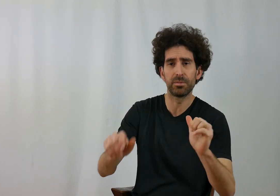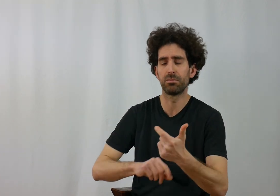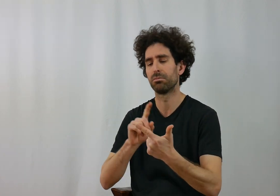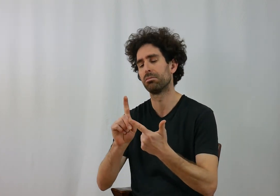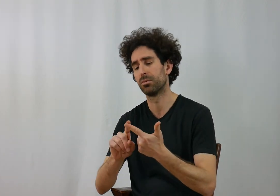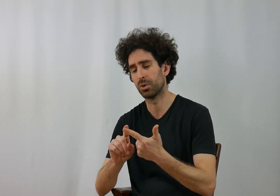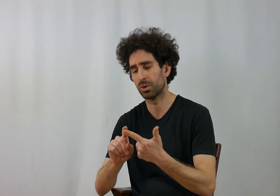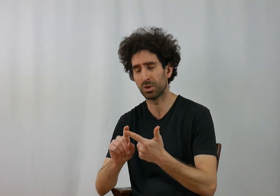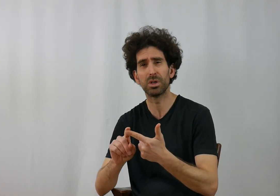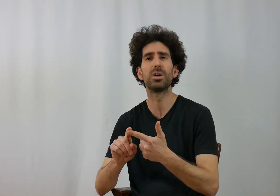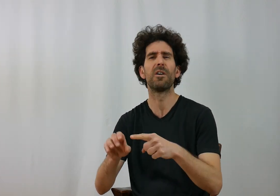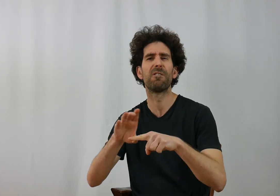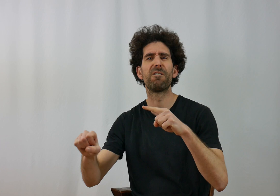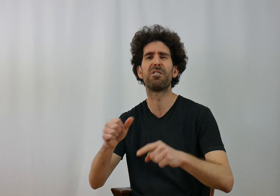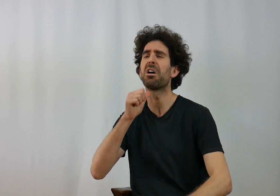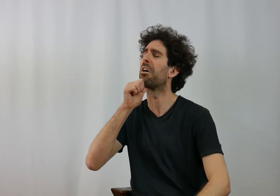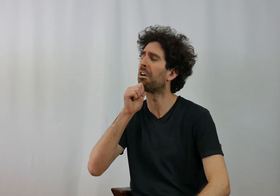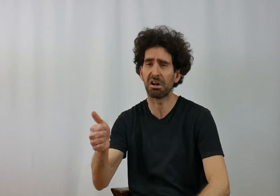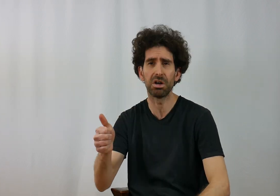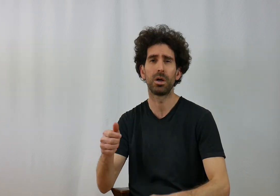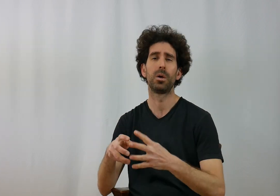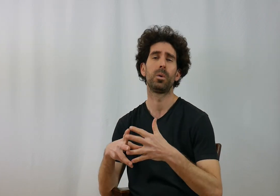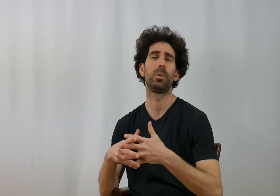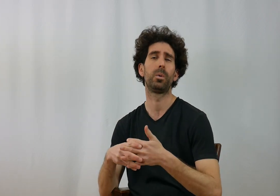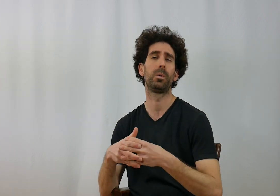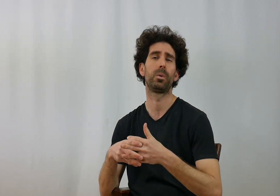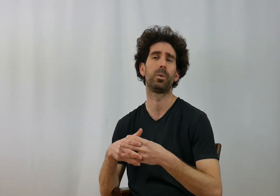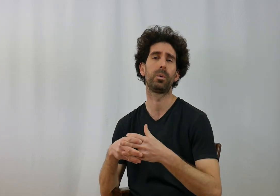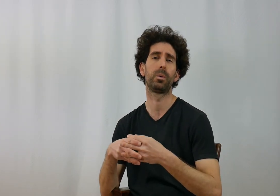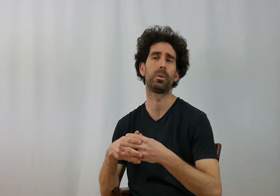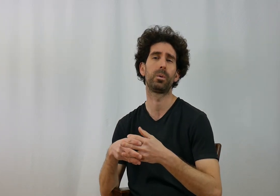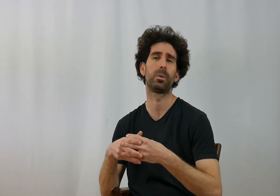Le deuxième, c'est ne rien faire, on se tourne les pouces.